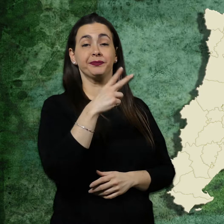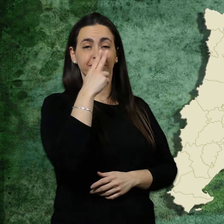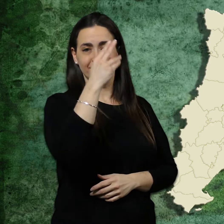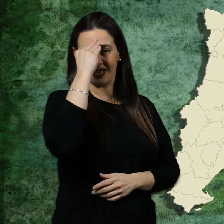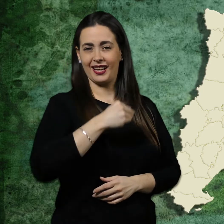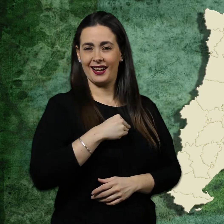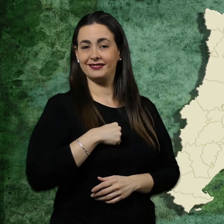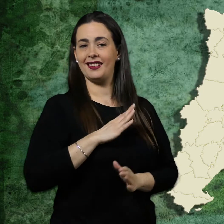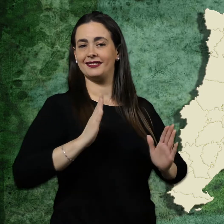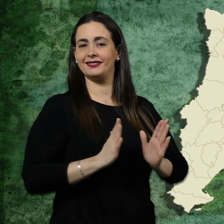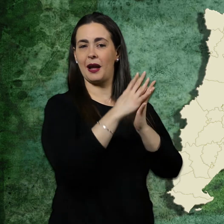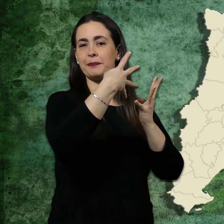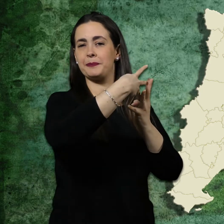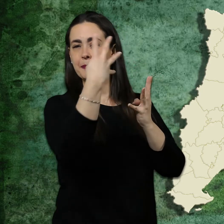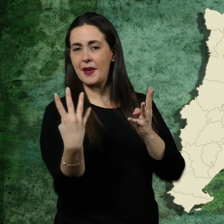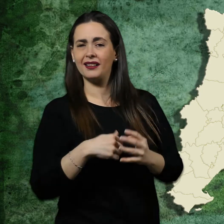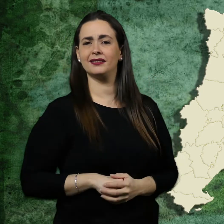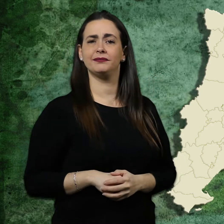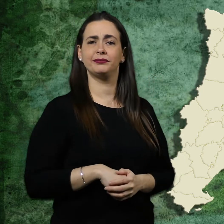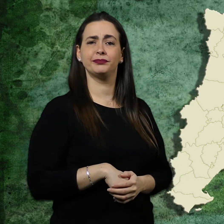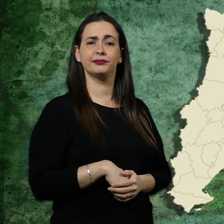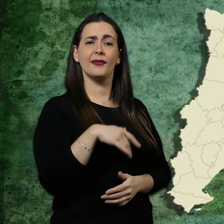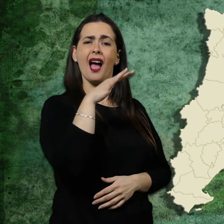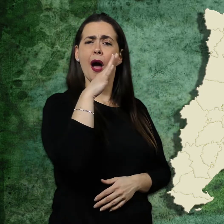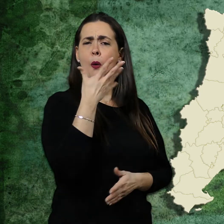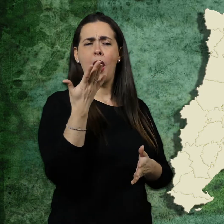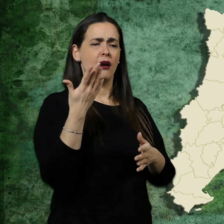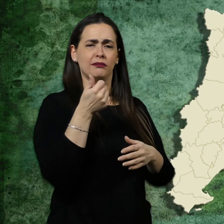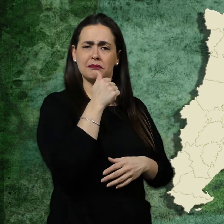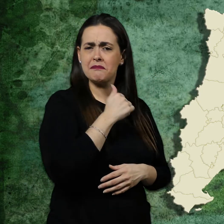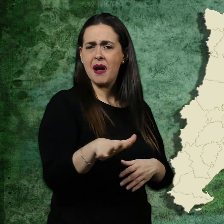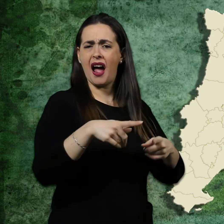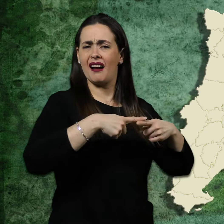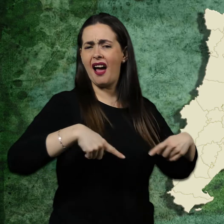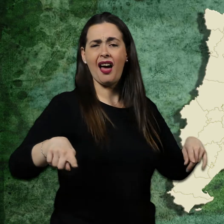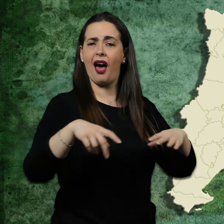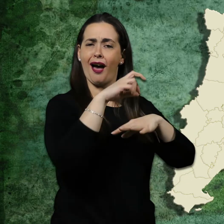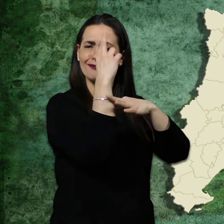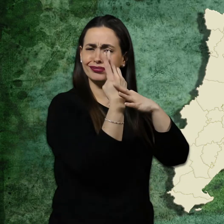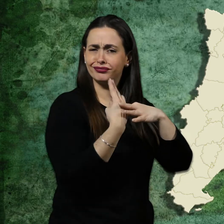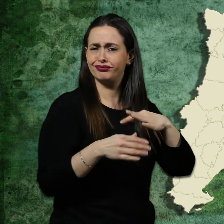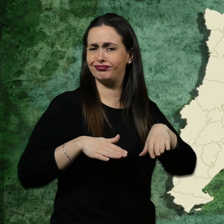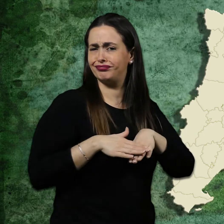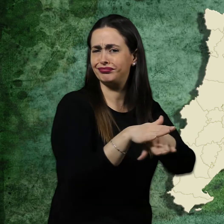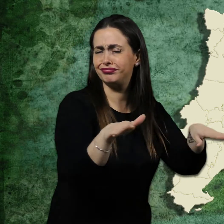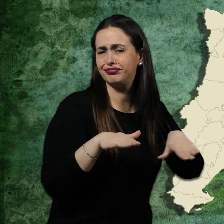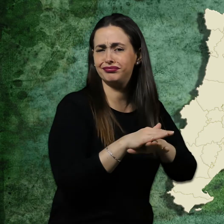Visitar l'església de Sant Martí. Capbussar-se a les seves aigües.